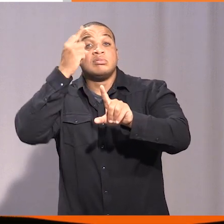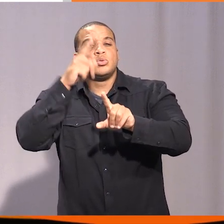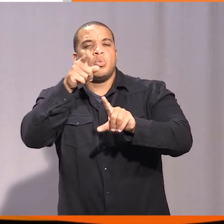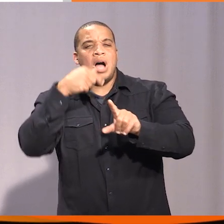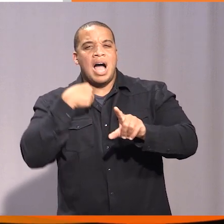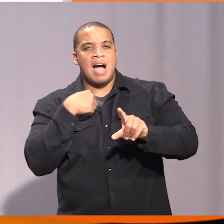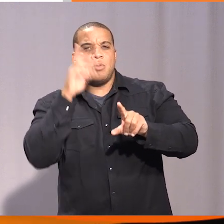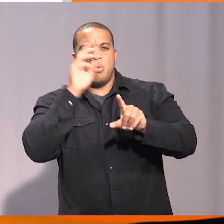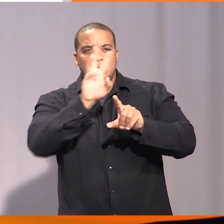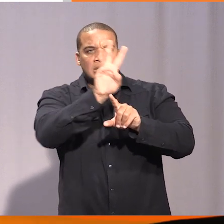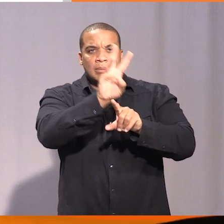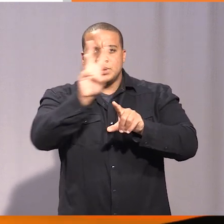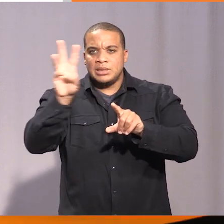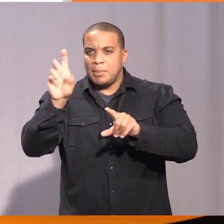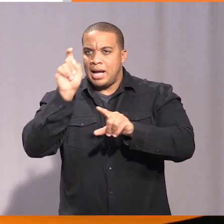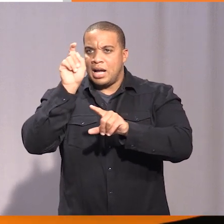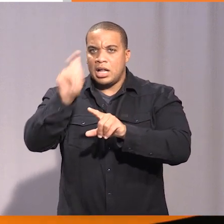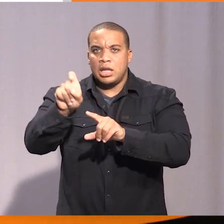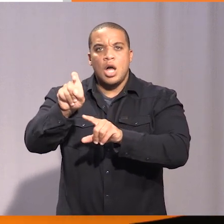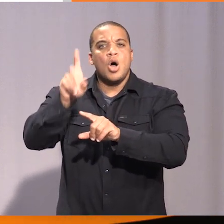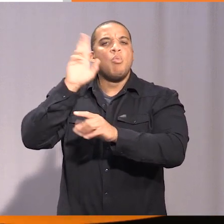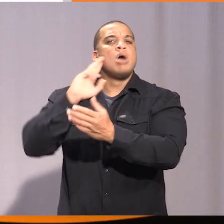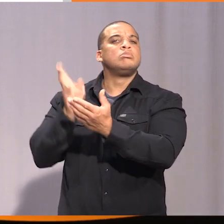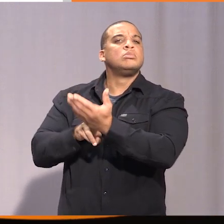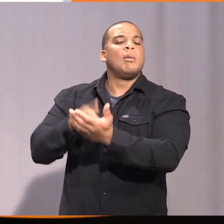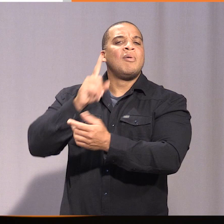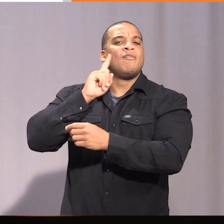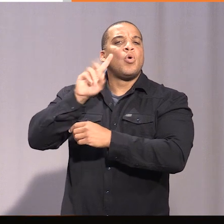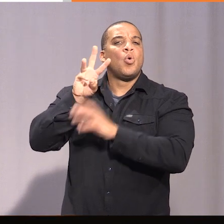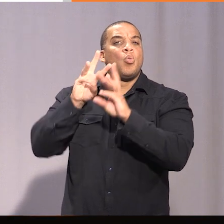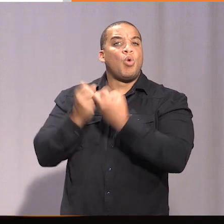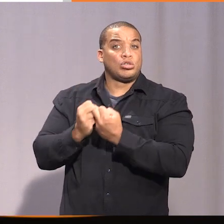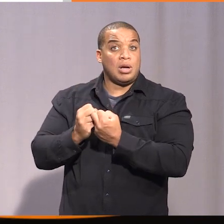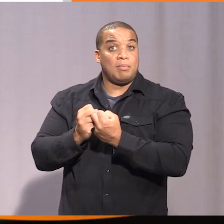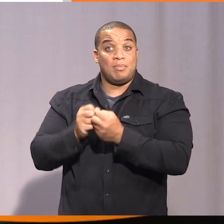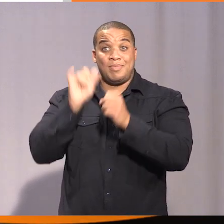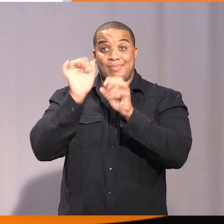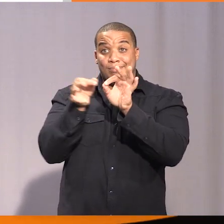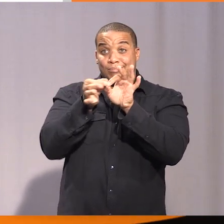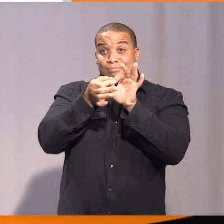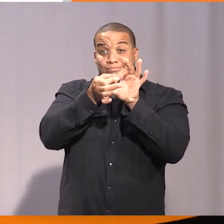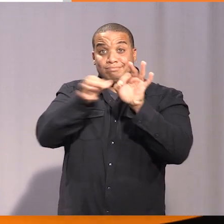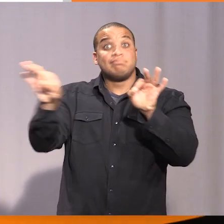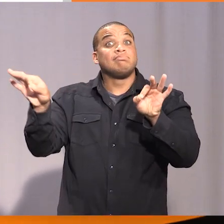Por lo general estos talleres virtuales son mayormente individualizados o en grupo.